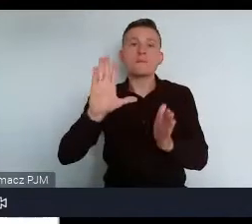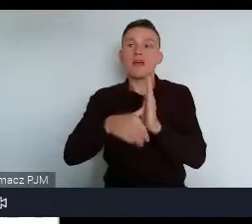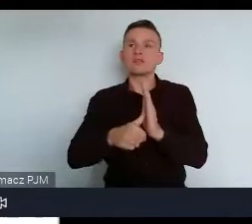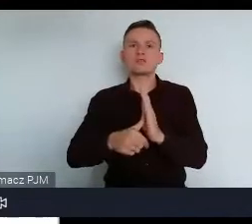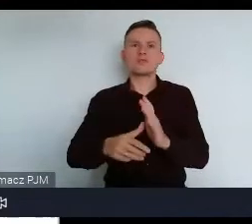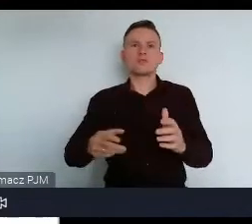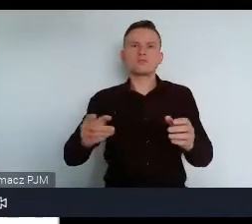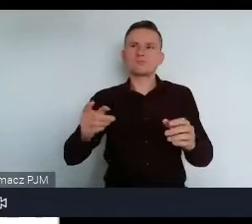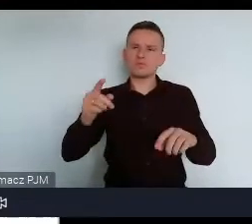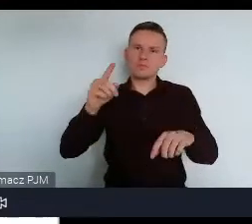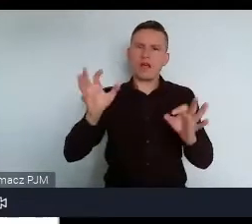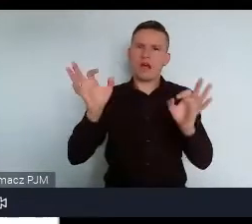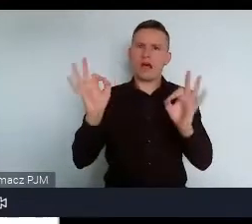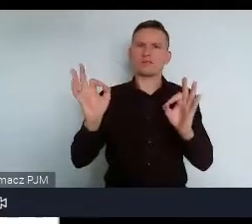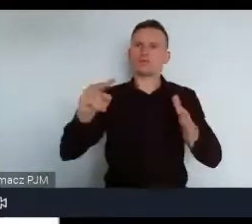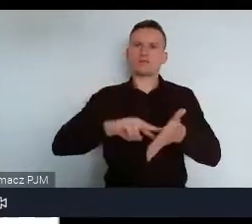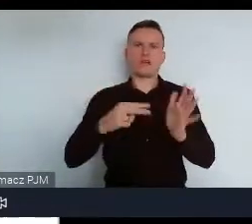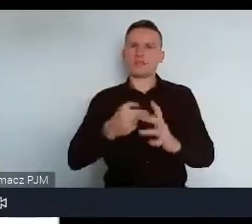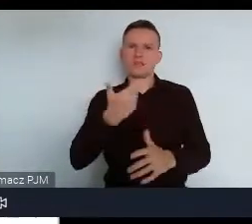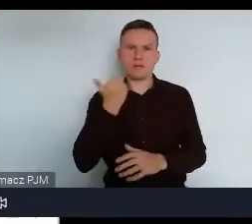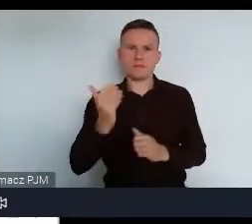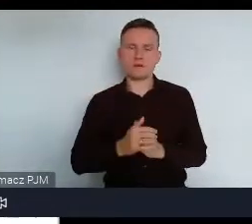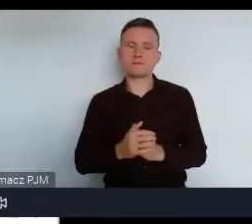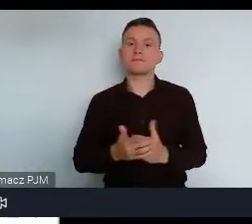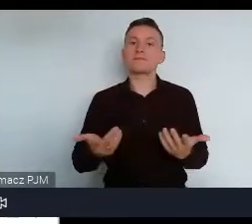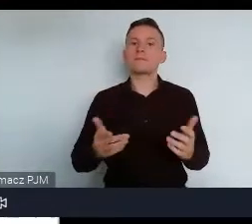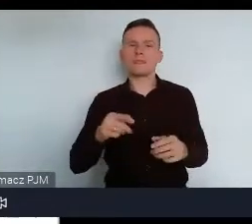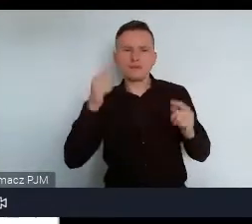Skupienie się na celach SDG jako kluczowym priorytecie dla Veszprem